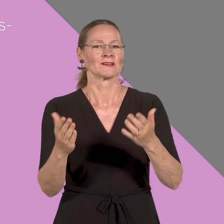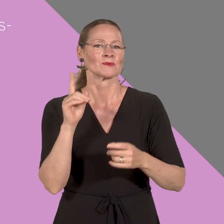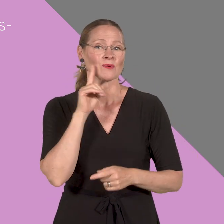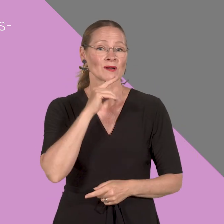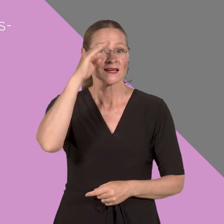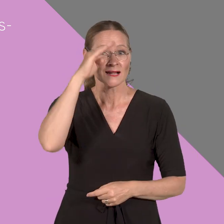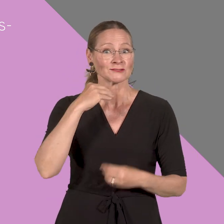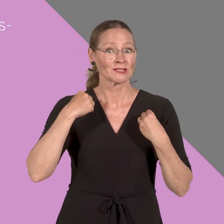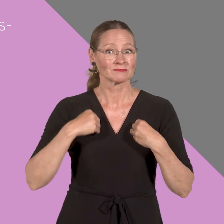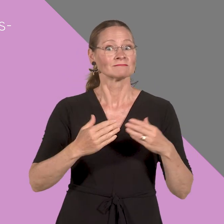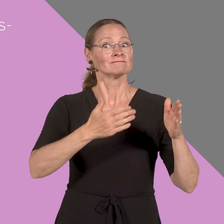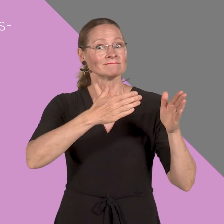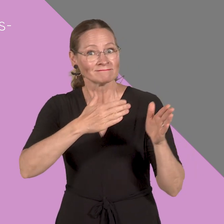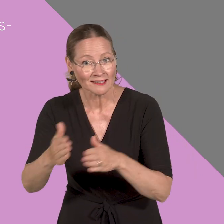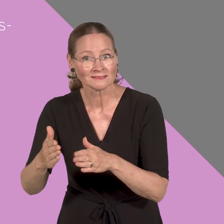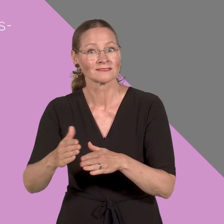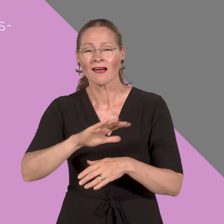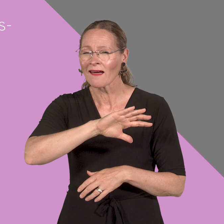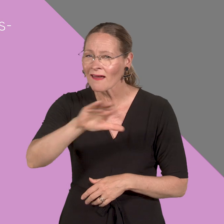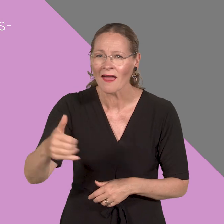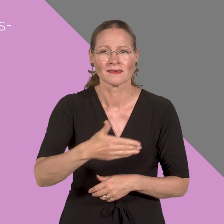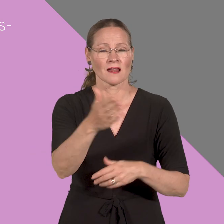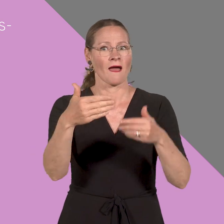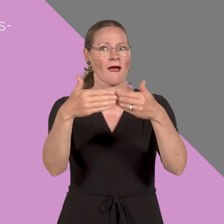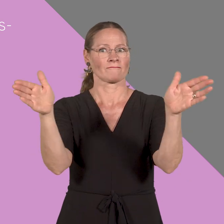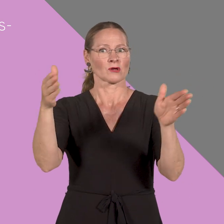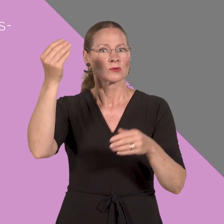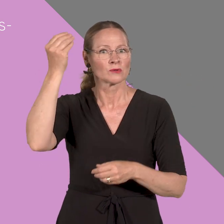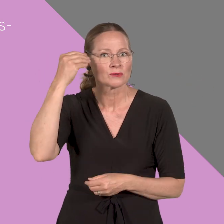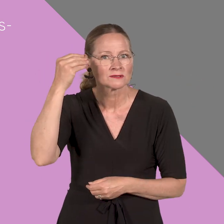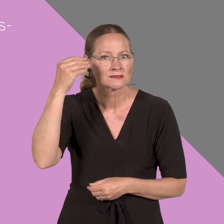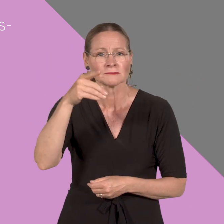Kuurojen kansanopisto järjestää nimittäin kaikille avoimen kurssin, -